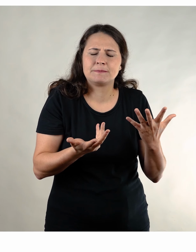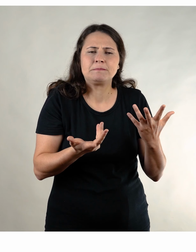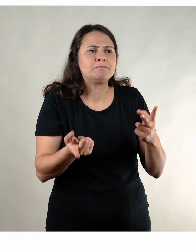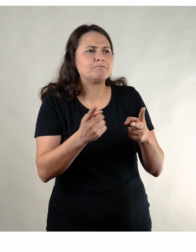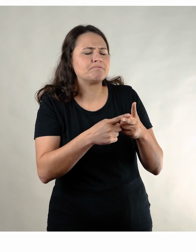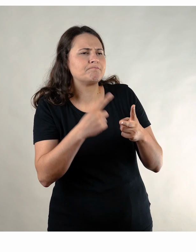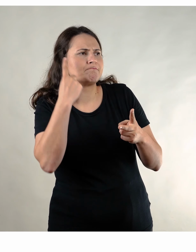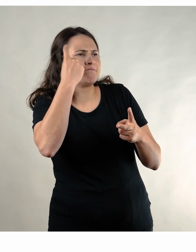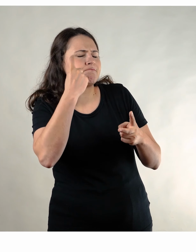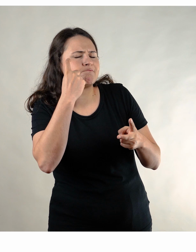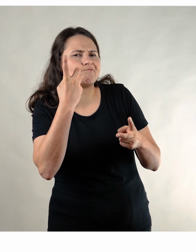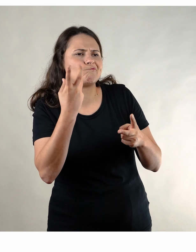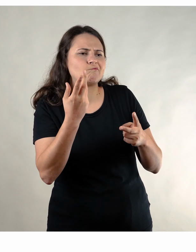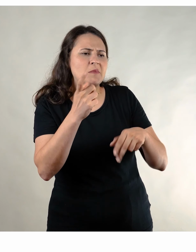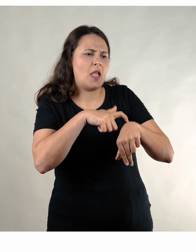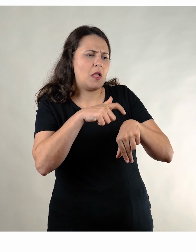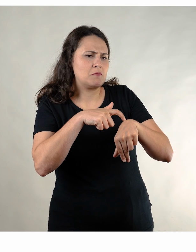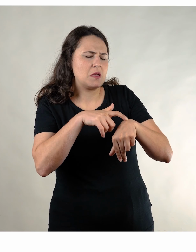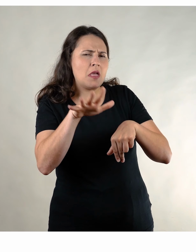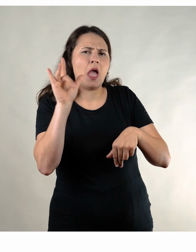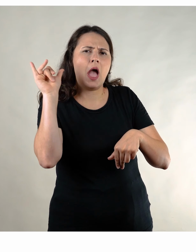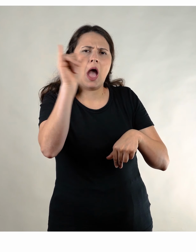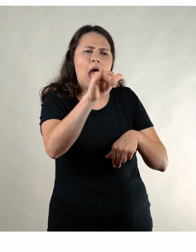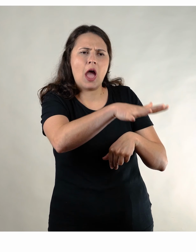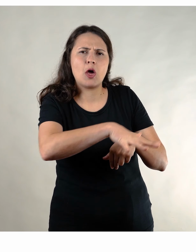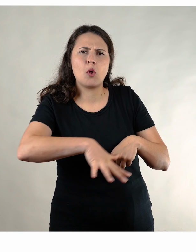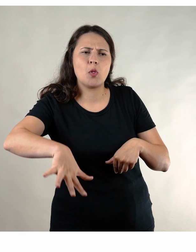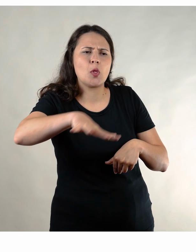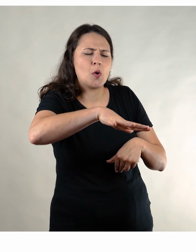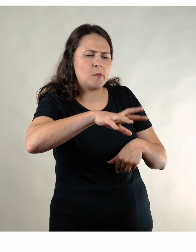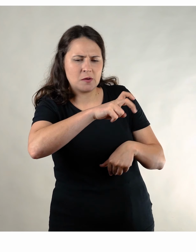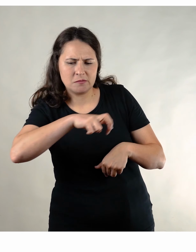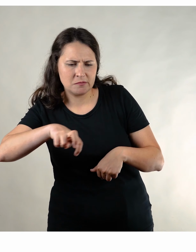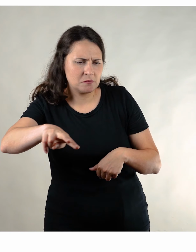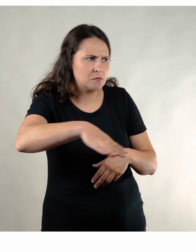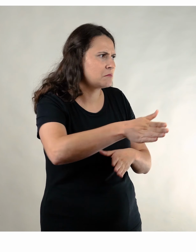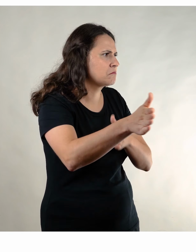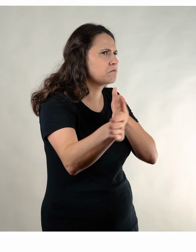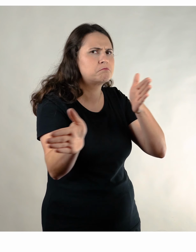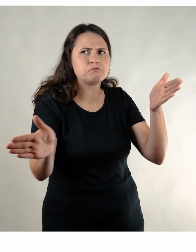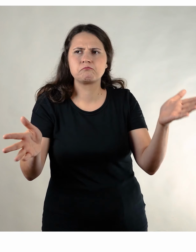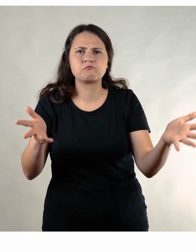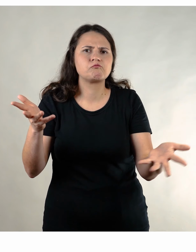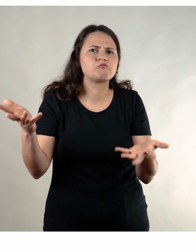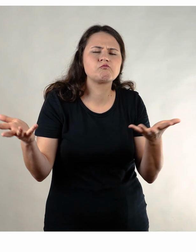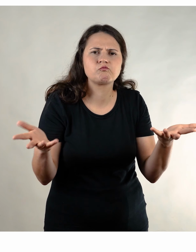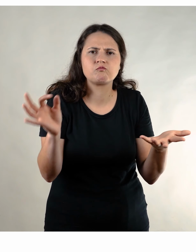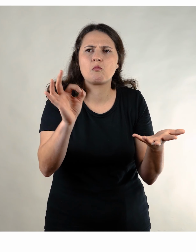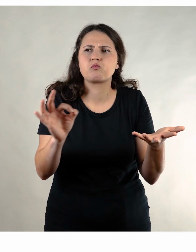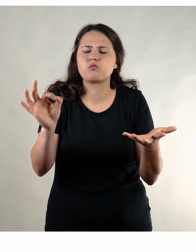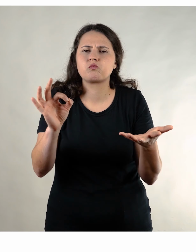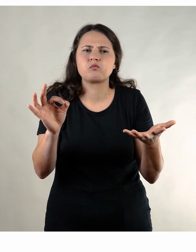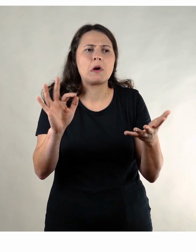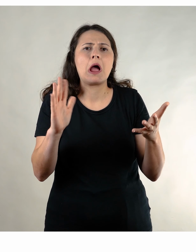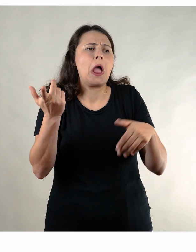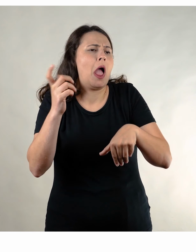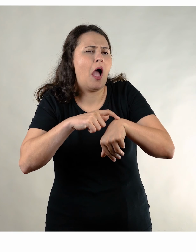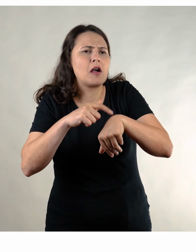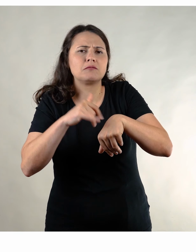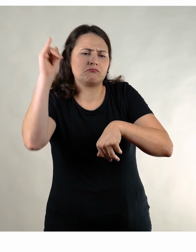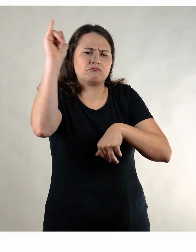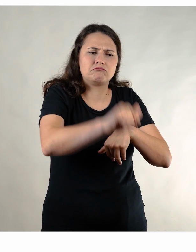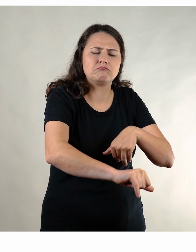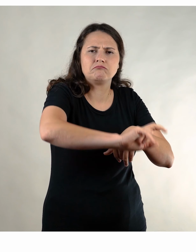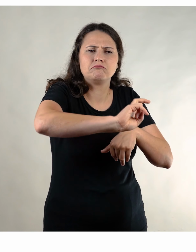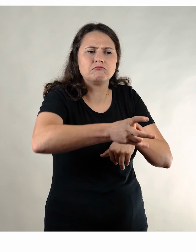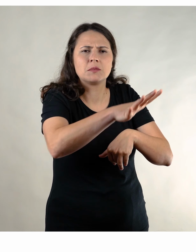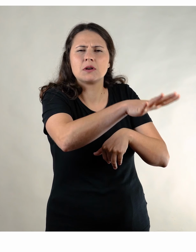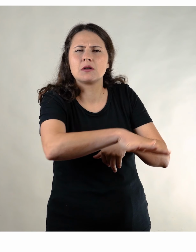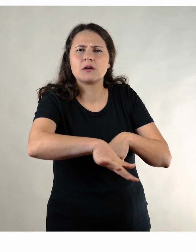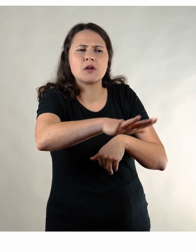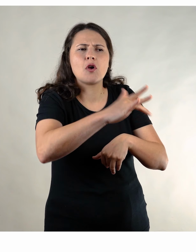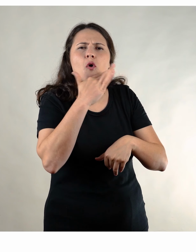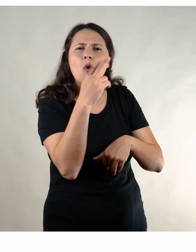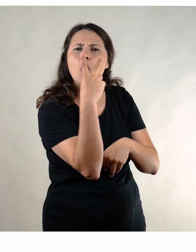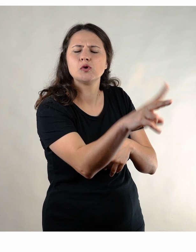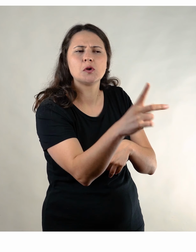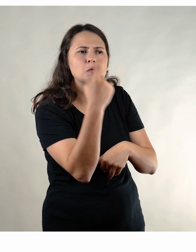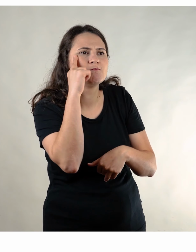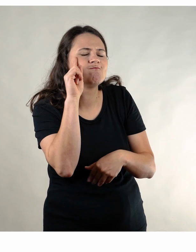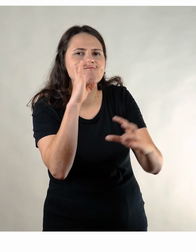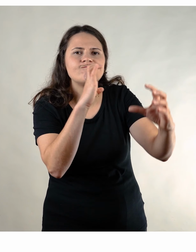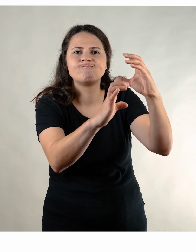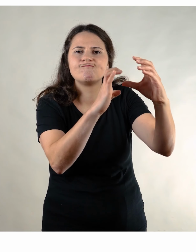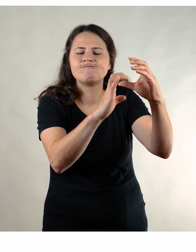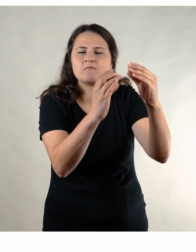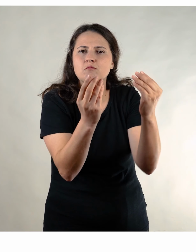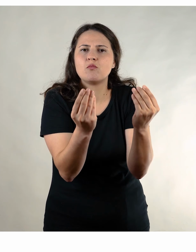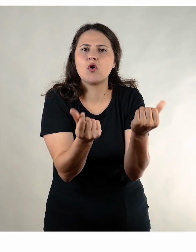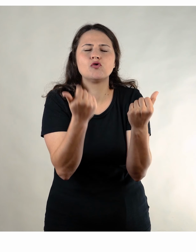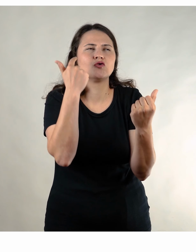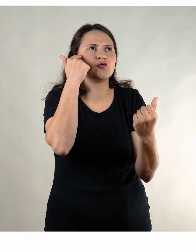Πώς θα κινηθώ εντός του αεροδρομίου ή πώς θα επικοινωνήσω με τους ντόπιους εφόσον δεν γνωρίζω τη γλώσσα τους ;